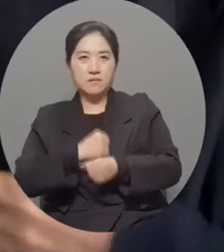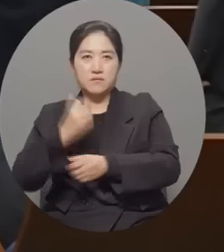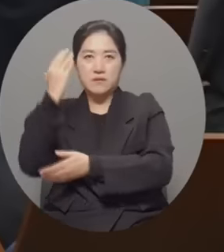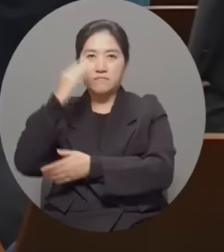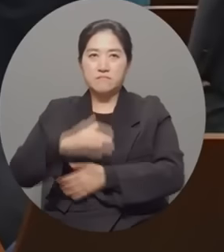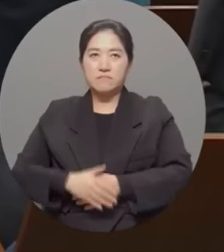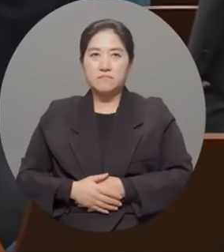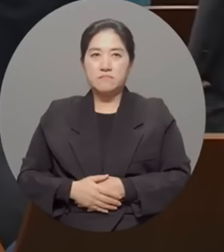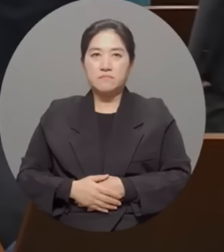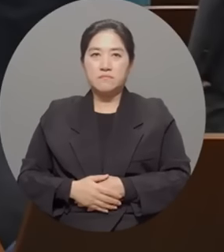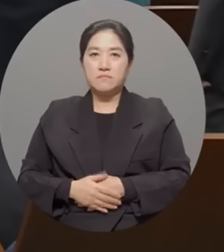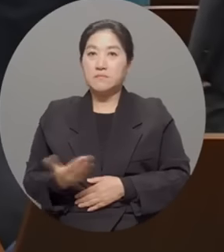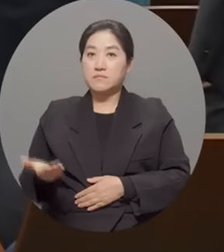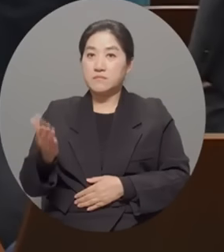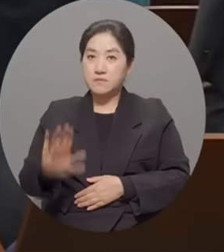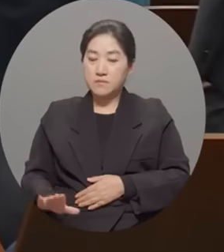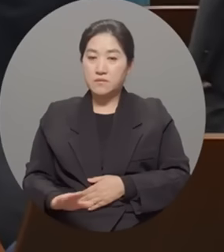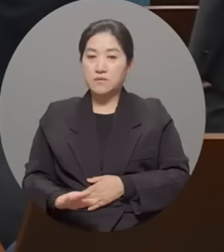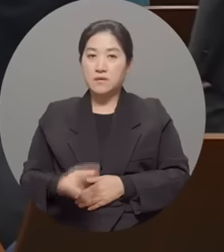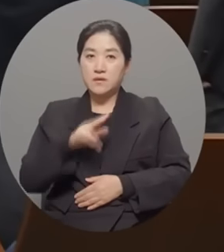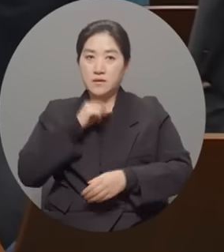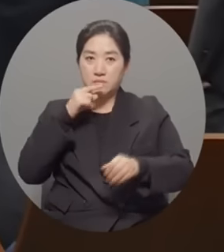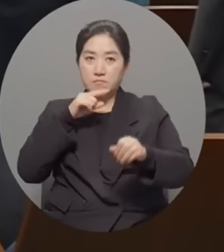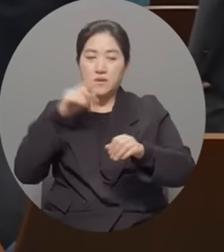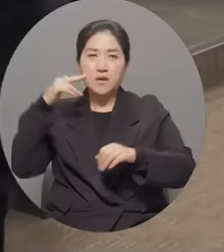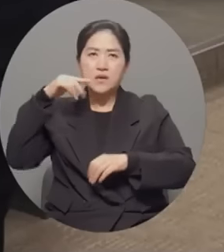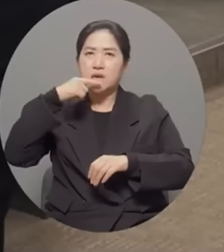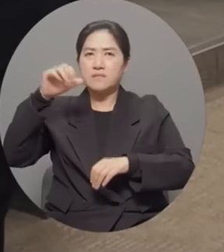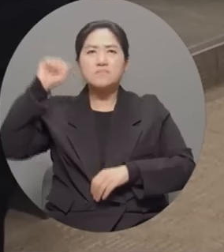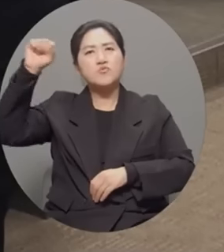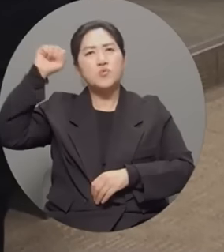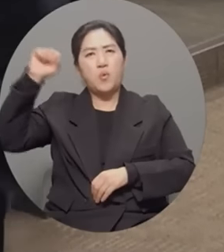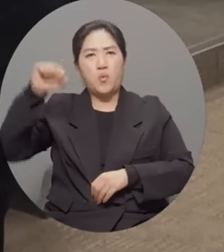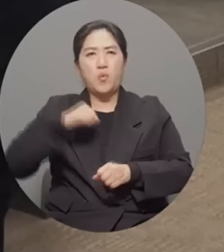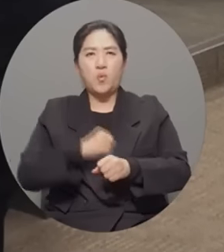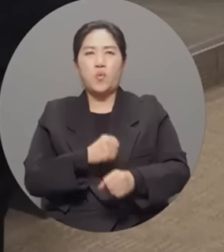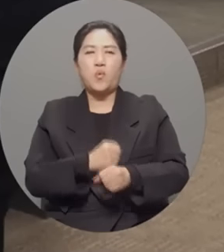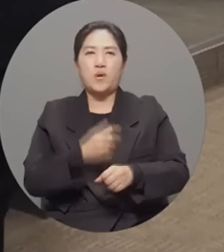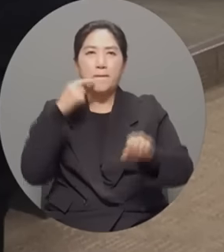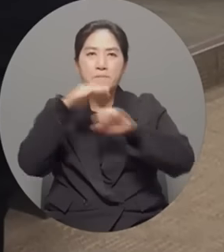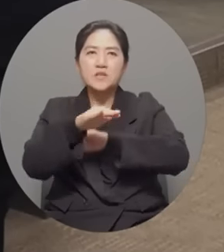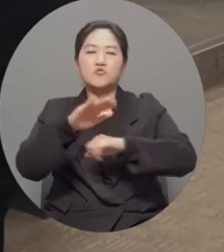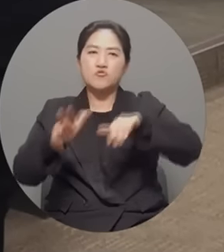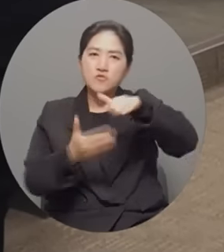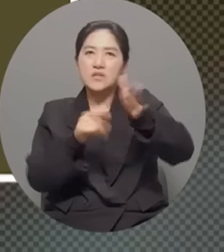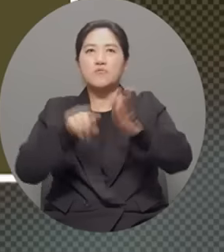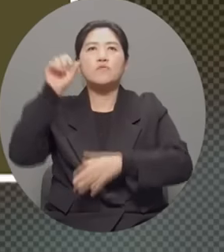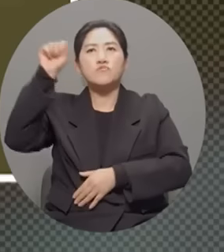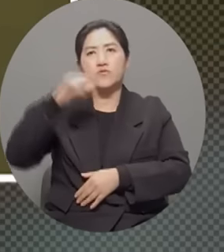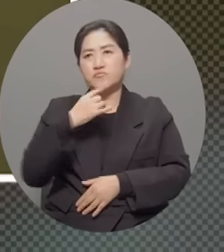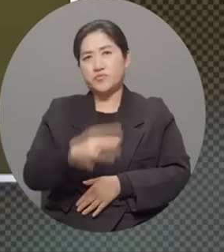도덕성을 잃었다고 비난하기도 했습니다. 그러나 대부분 민주화 운동 전력 때문이라는 반발이 당내에서 터져